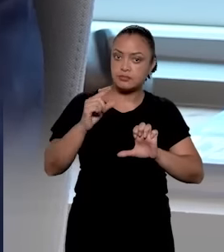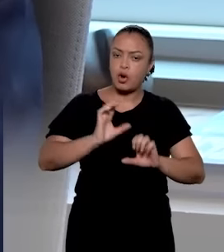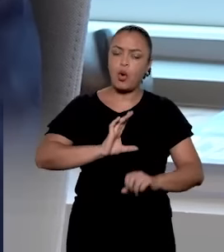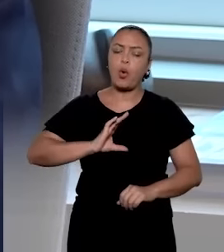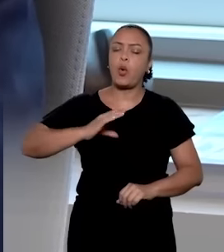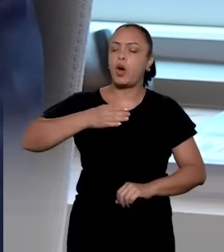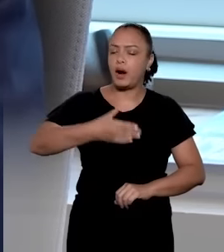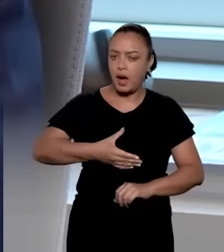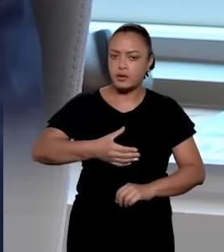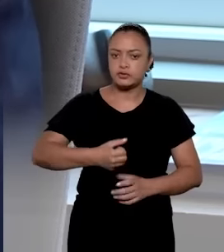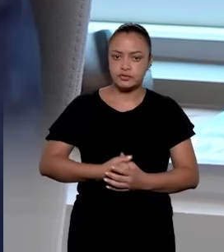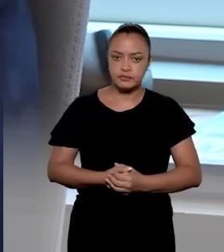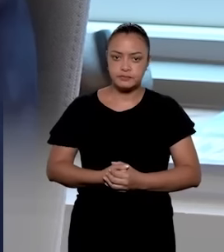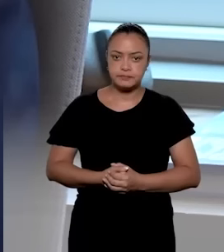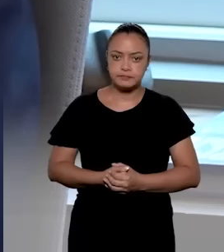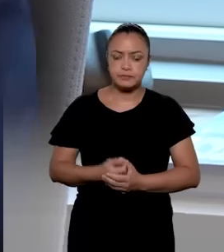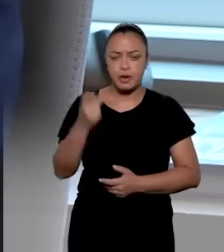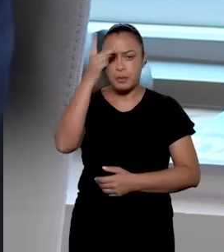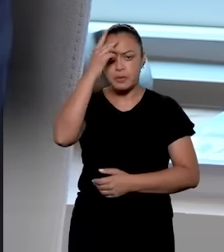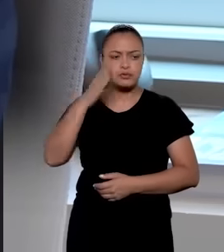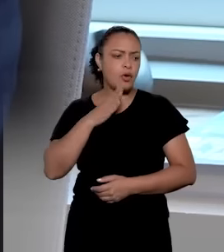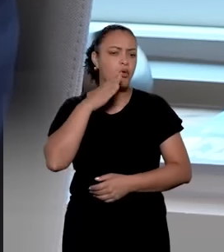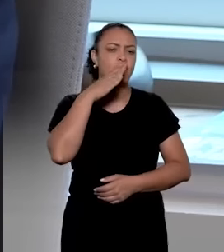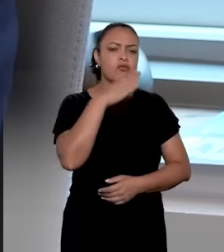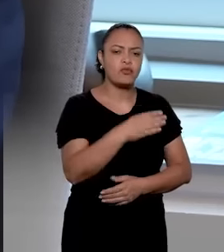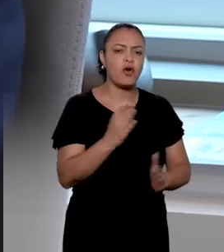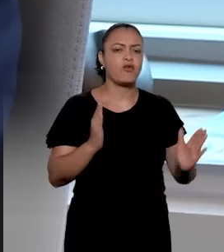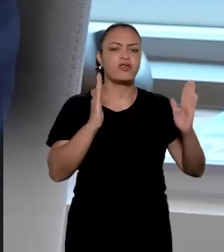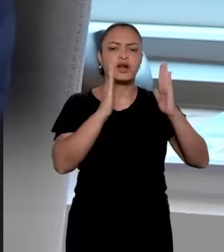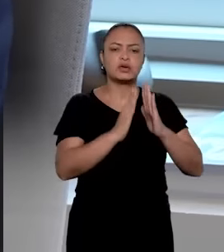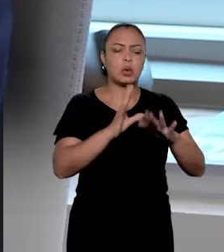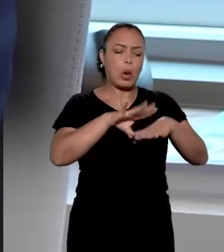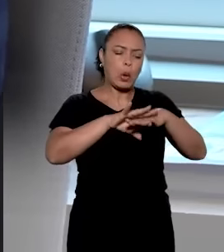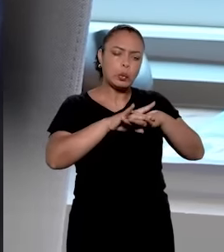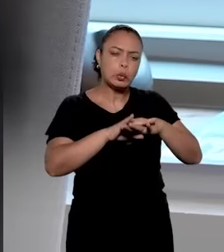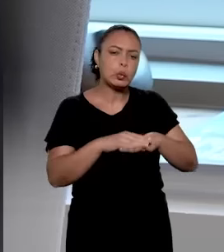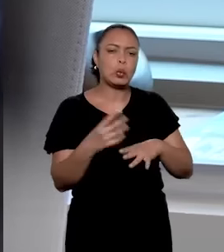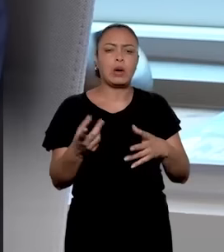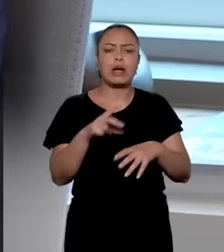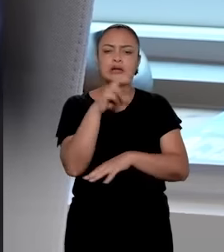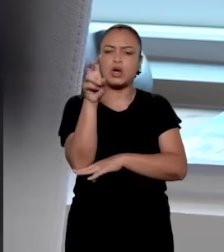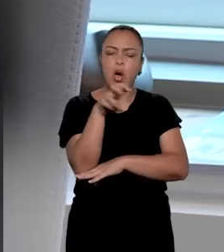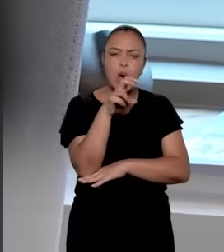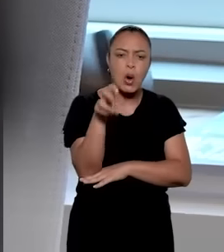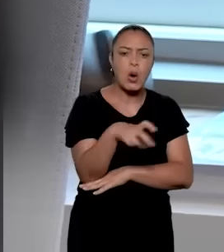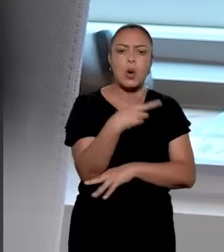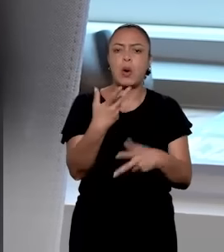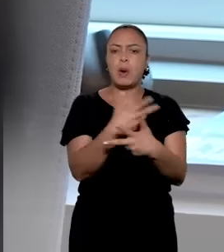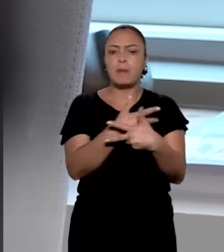coragem. O pessoal foi para lá e enfrentou cascavel, urutu, febre amarela, terra seca,